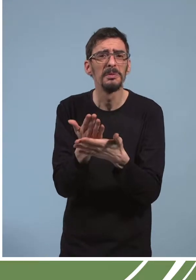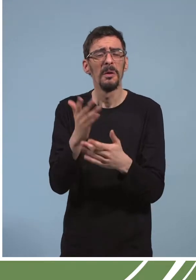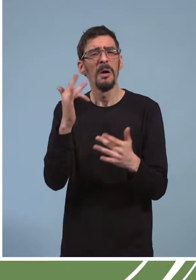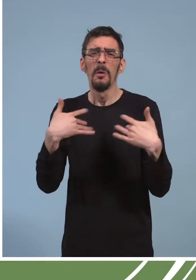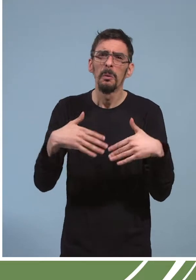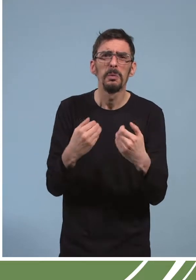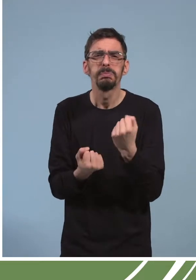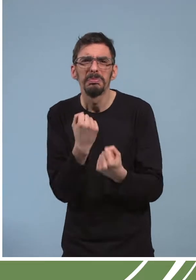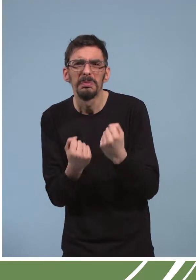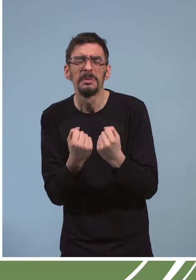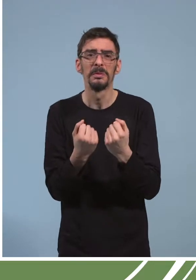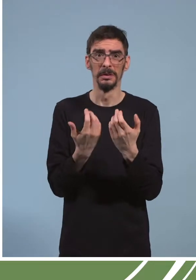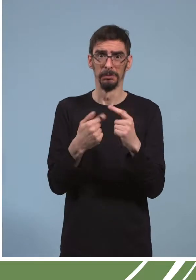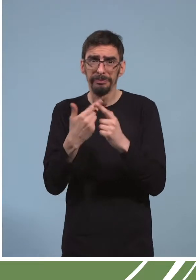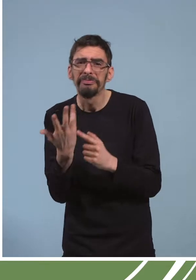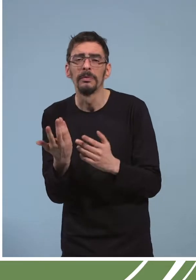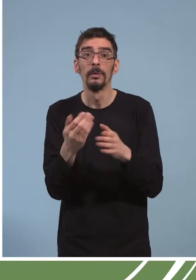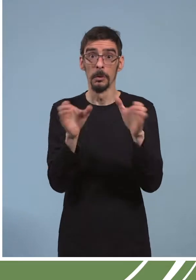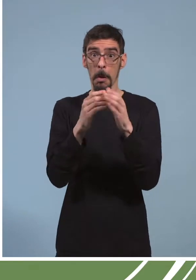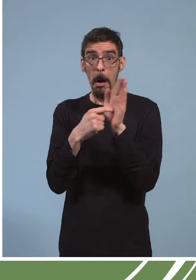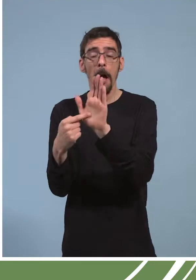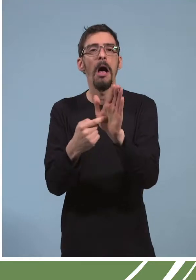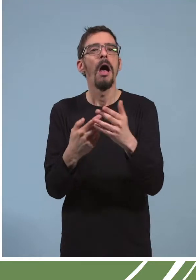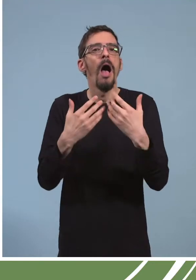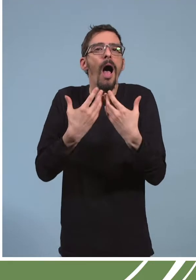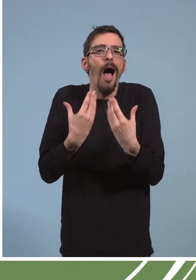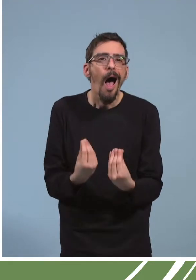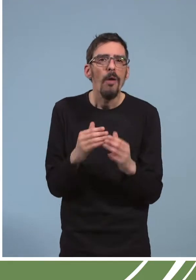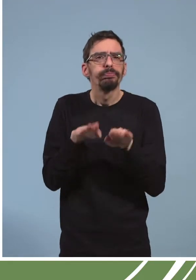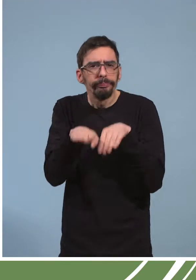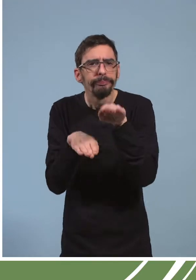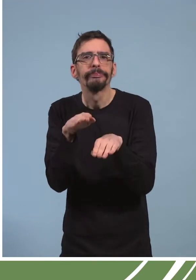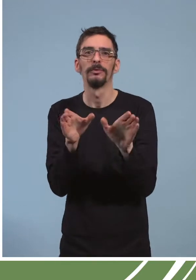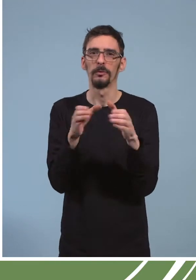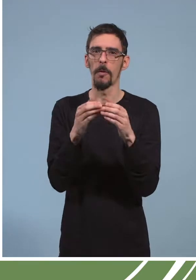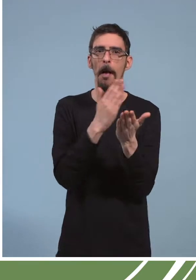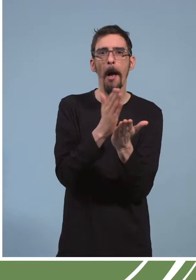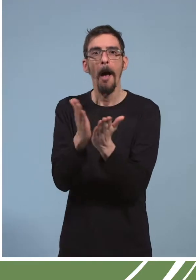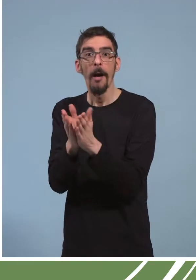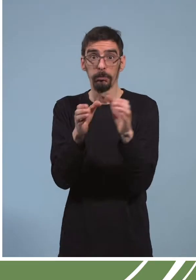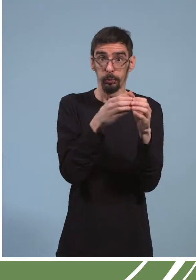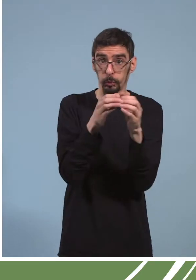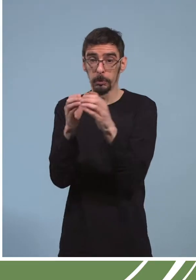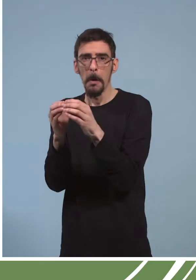und teile sie in kleine Gruppen auf. Erkläre den Teams, dass sie nur eine begrenzte Zeit für jede Phase und Aktivität haben.